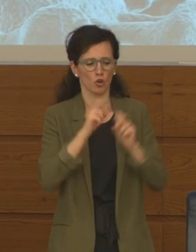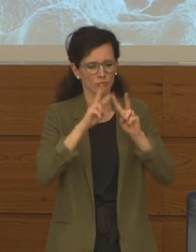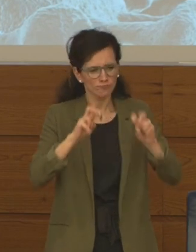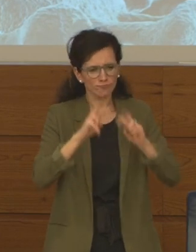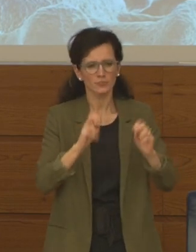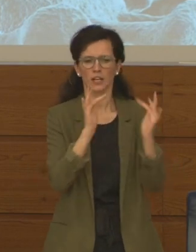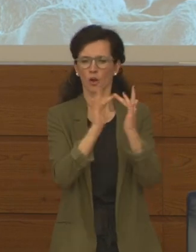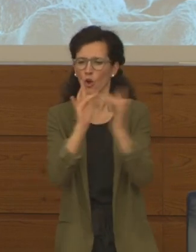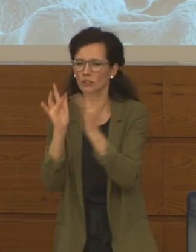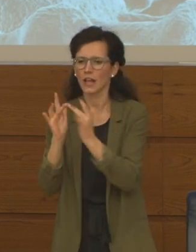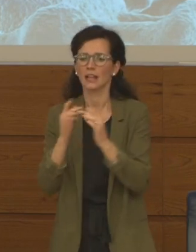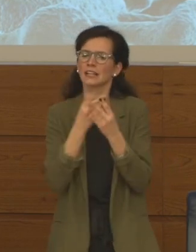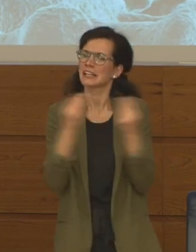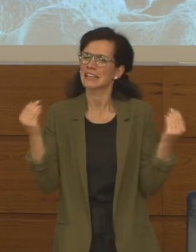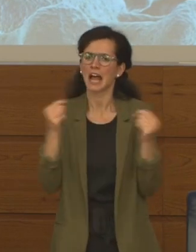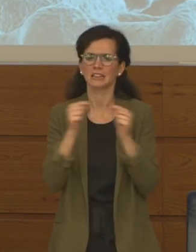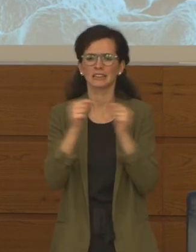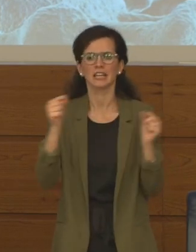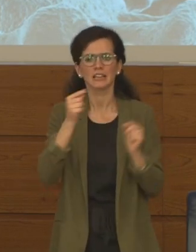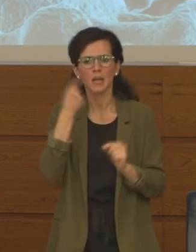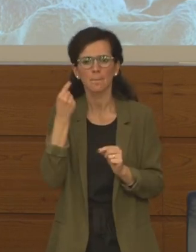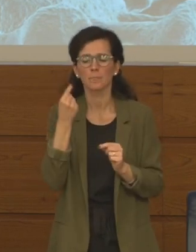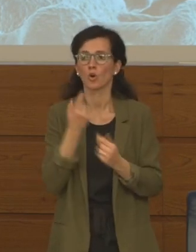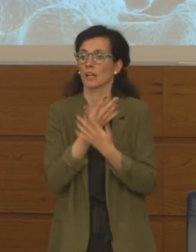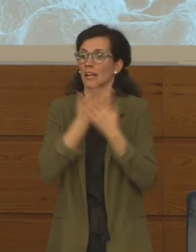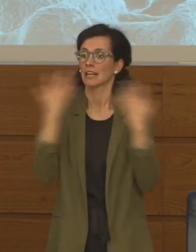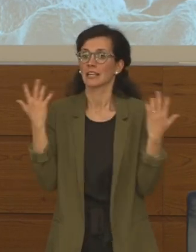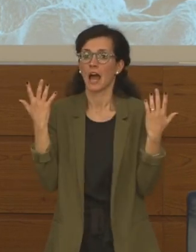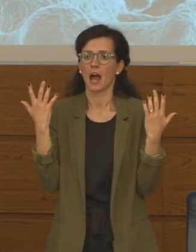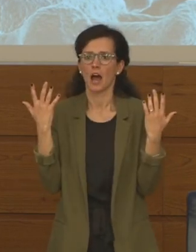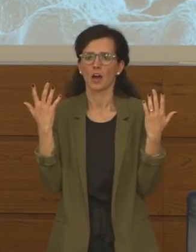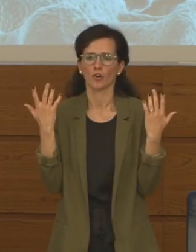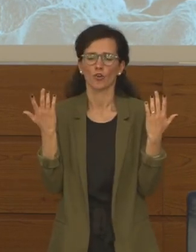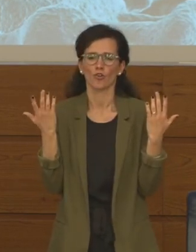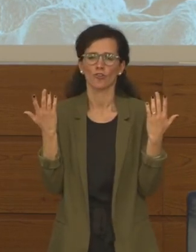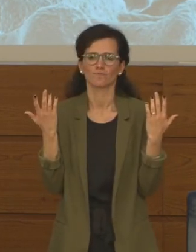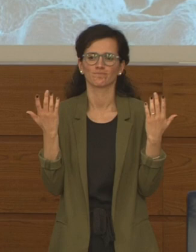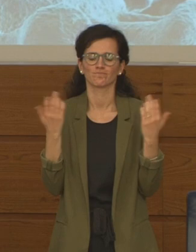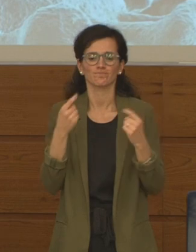tanti tamponi quindi è chiaro, logico e anche di per sé aumenterebbero i casi